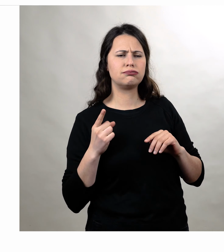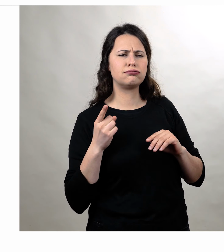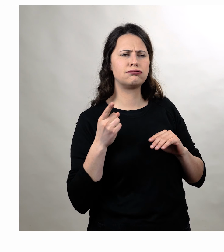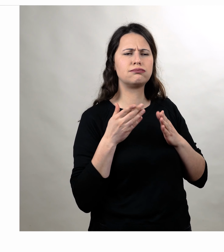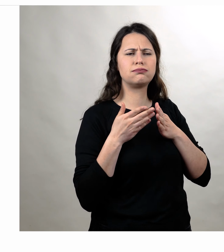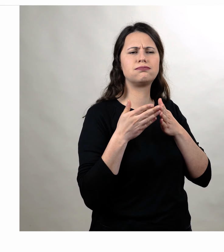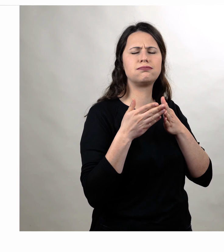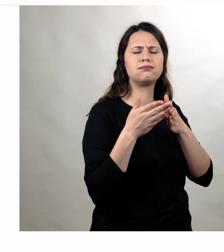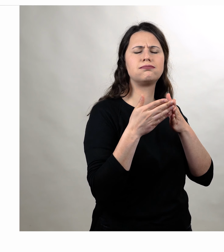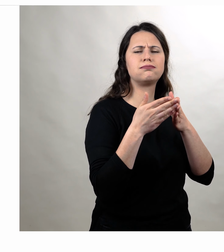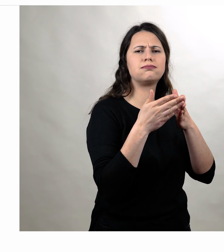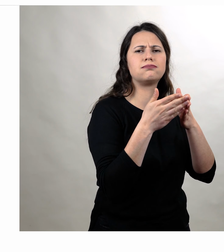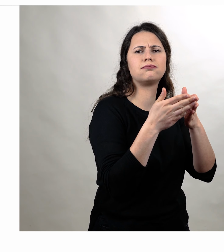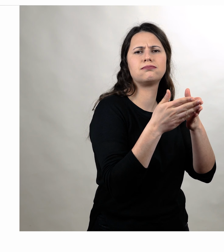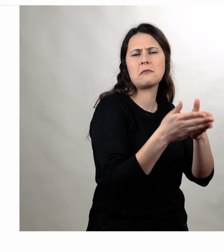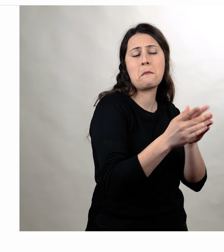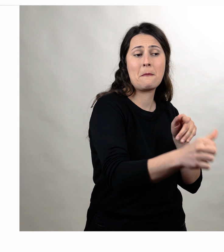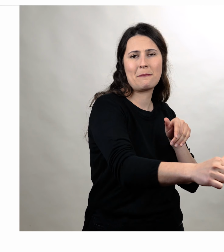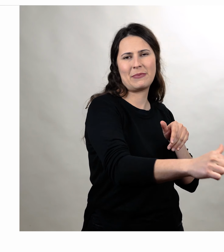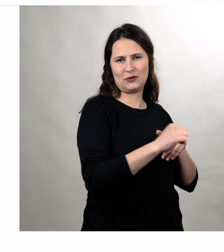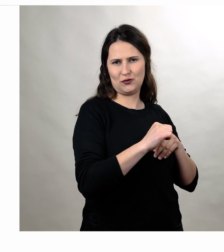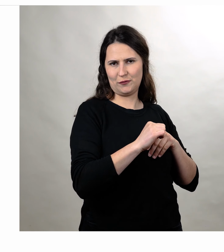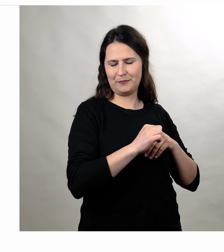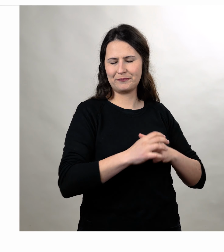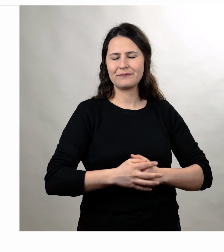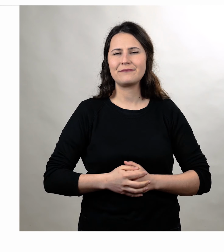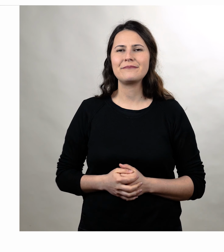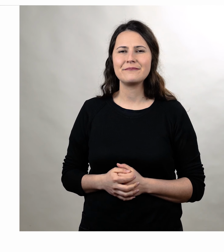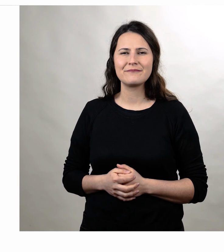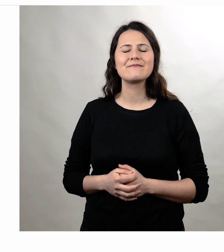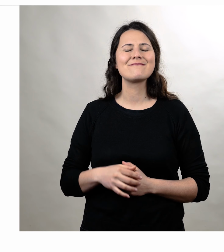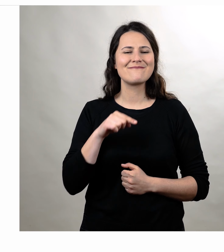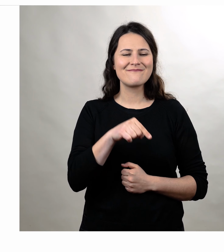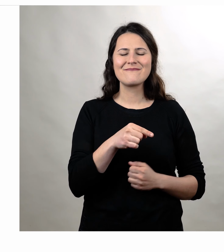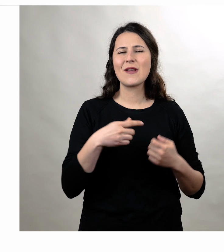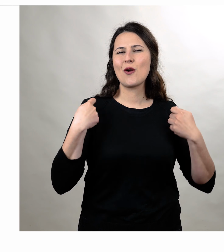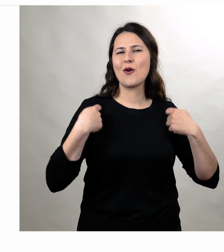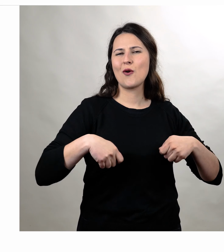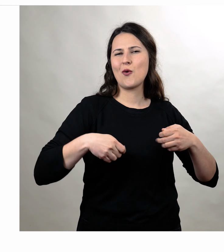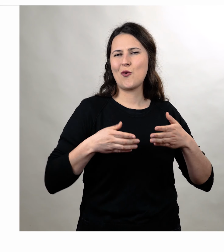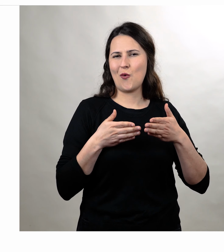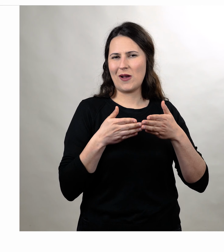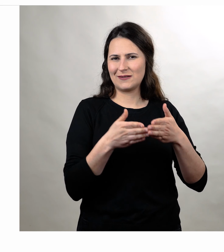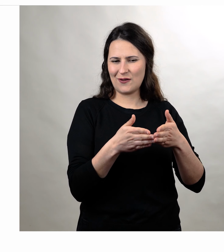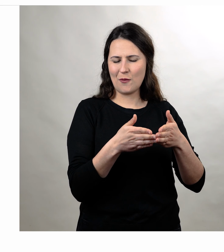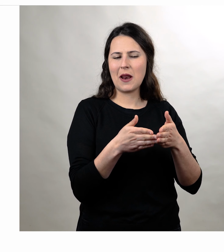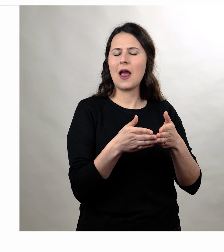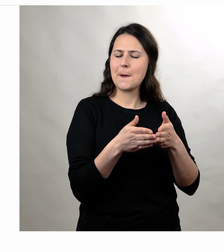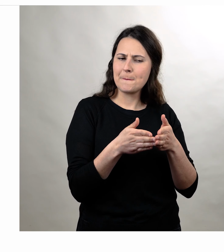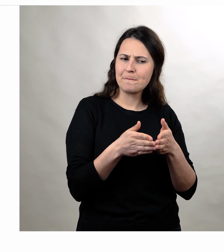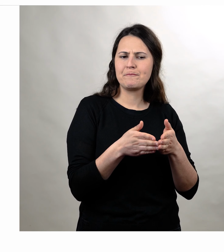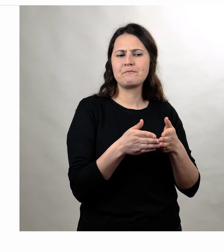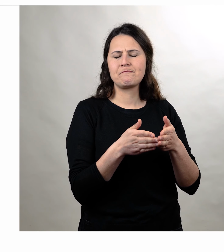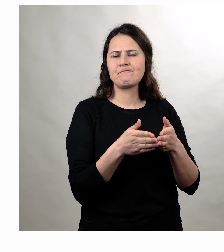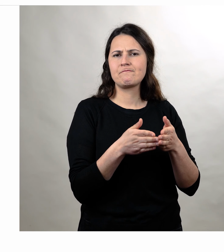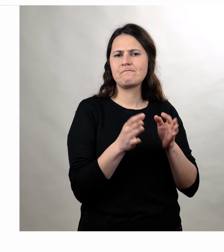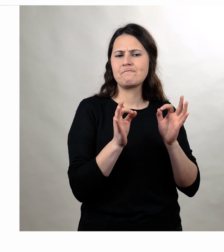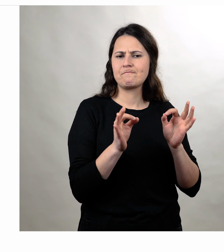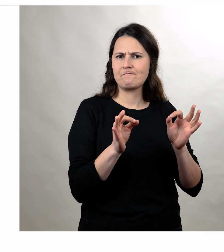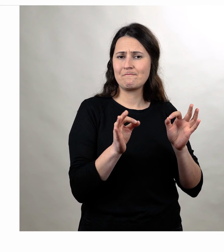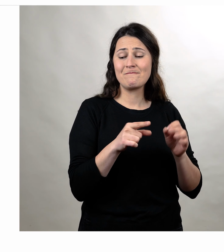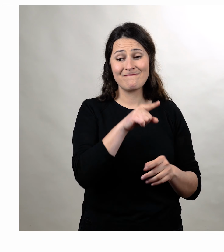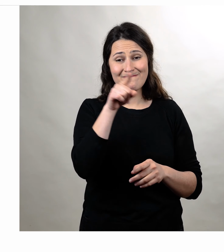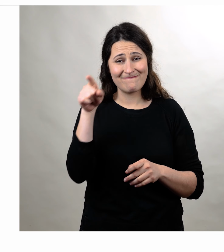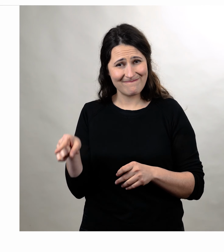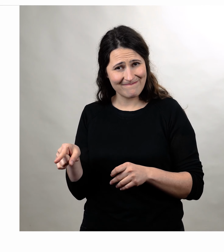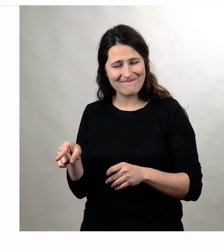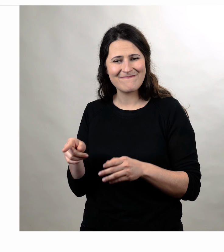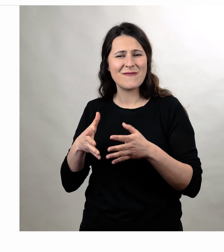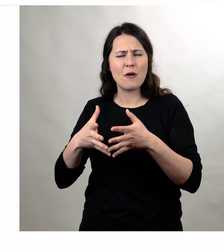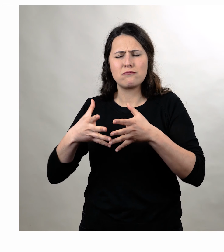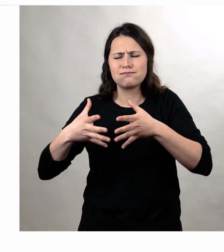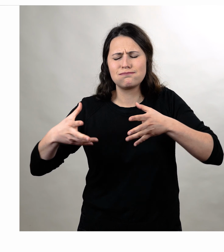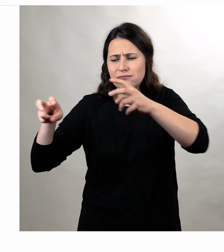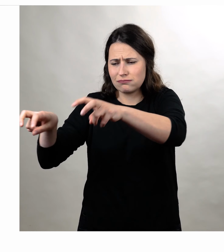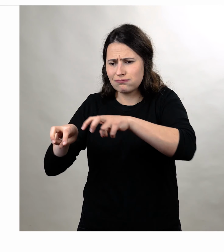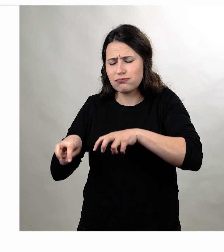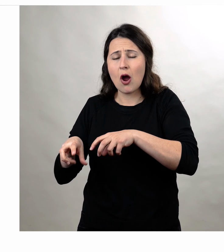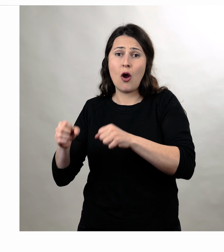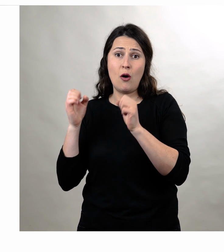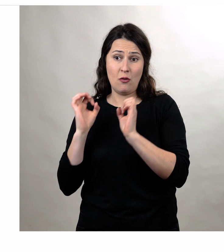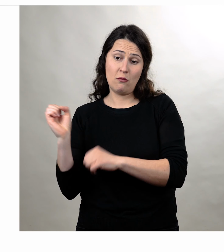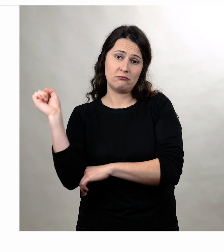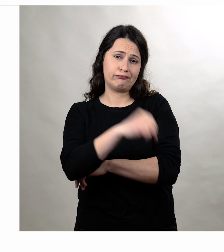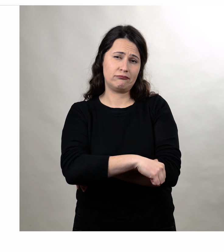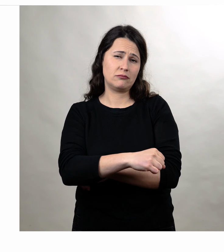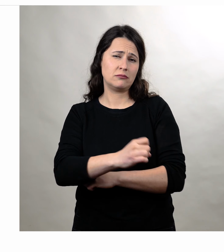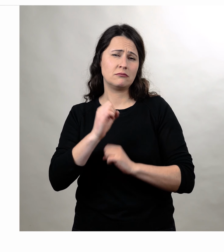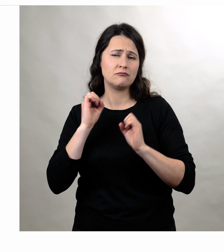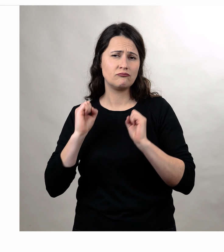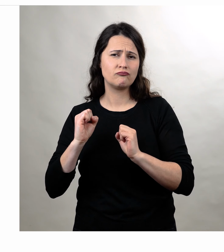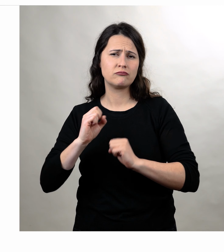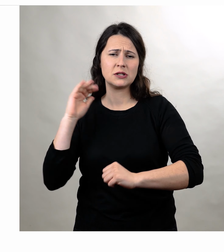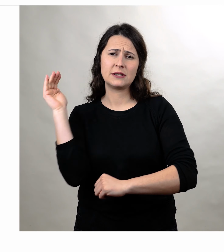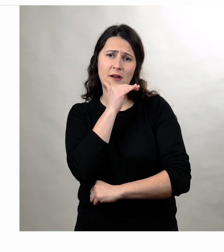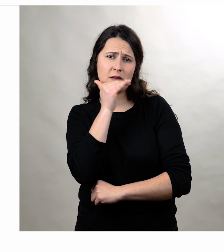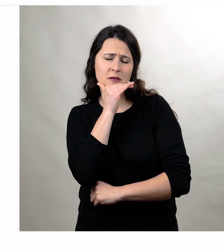Τα σύγχρονα κρουαζιερόπλοια συνήθως έχουν μικρότερη αντοχή, ταχύτητα και ευελιξία σε σύγκριση με τα υπερωκεάνια.